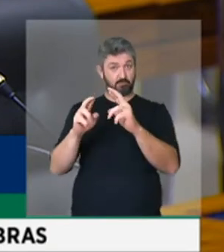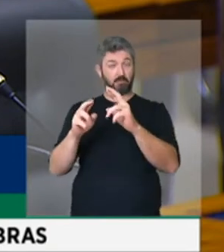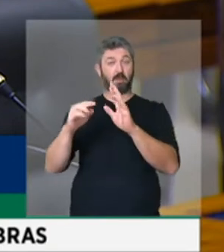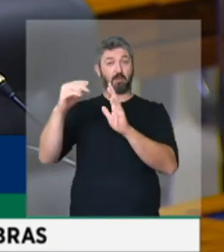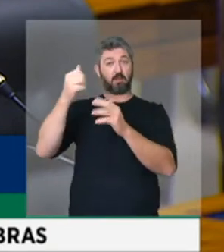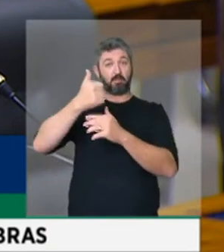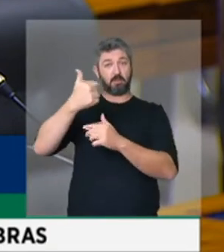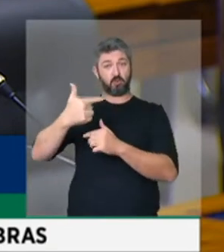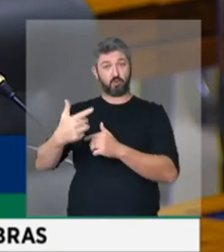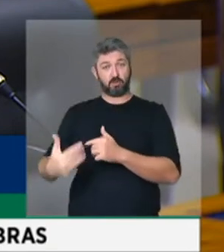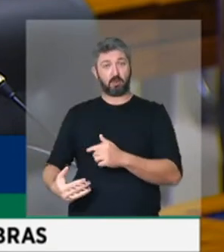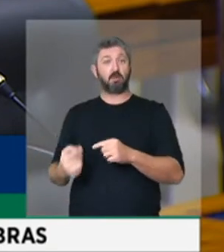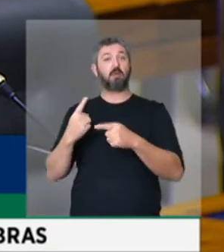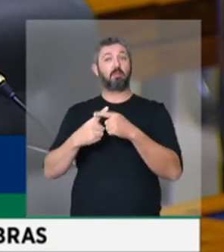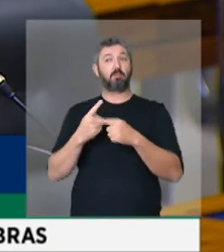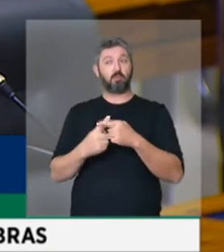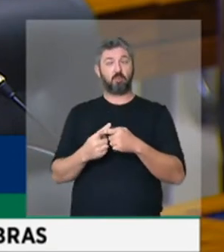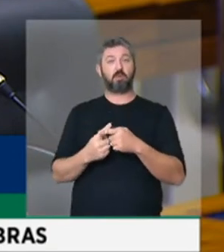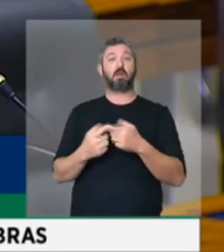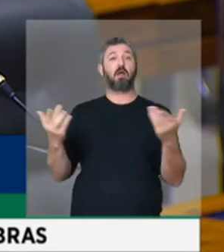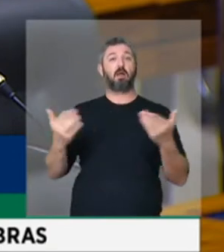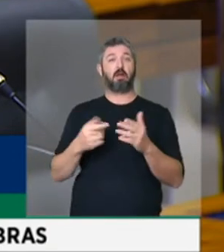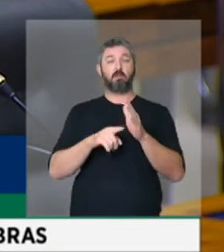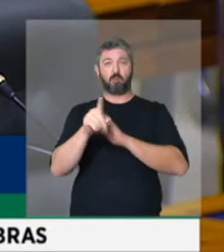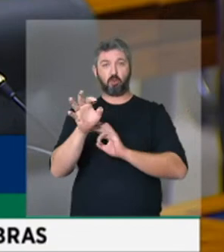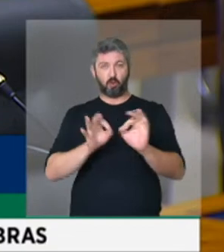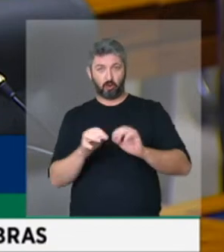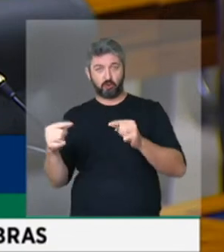ORDEM SEJA RESPEITADA, DIANTE DO EXPOSTO A PRESENTE QUESTÃO DE ORDEM CONFORME O REGIMENTO